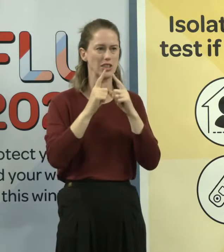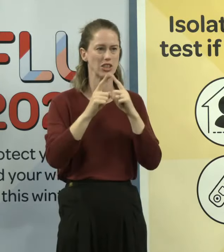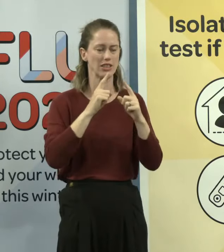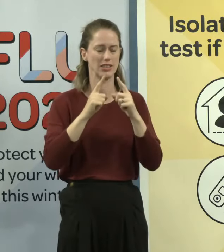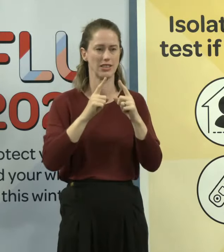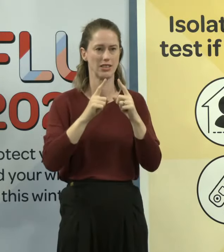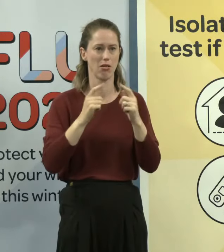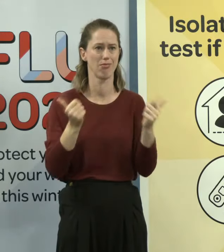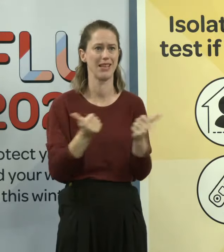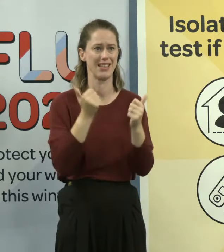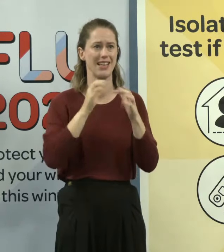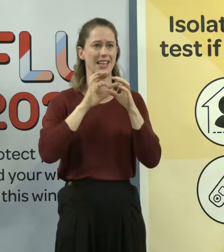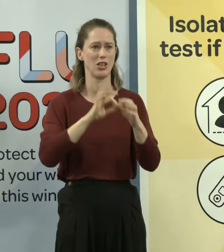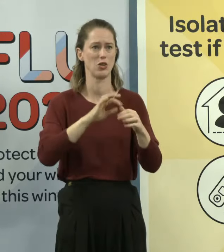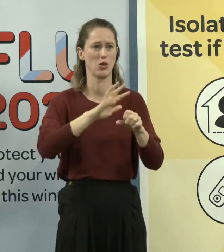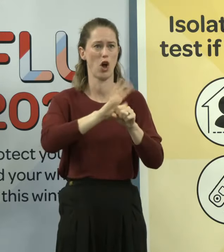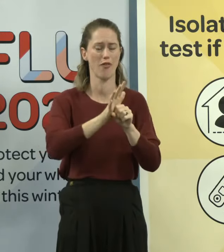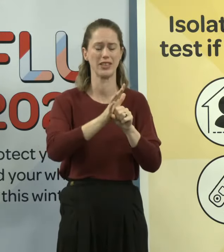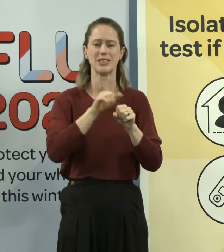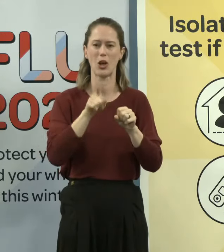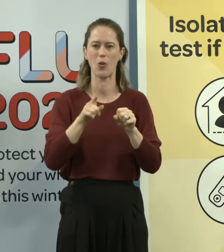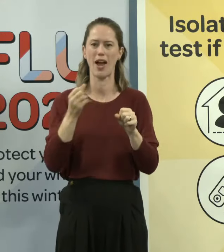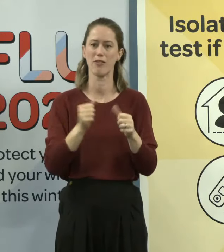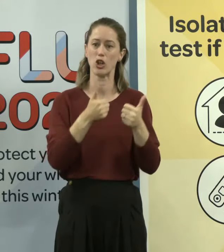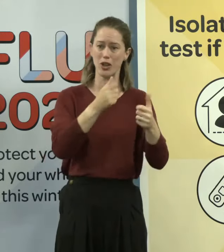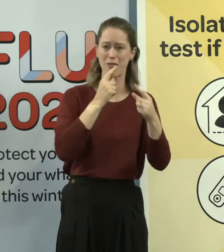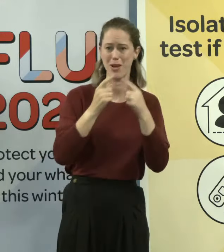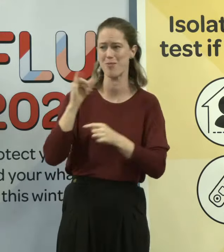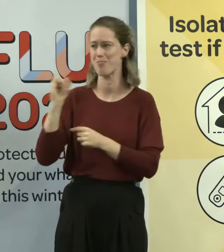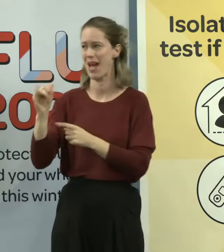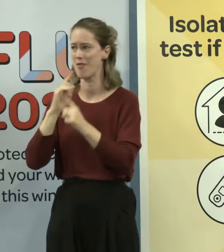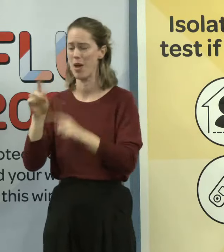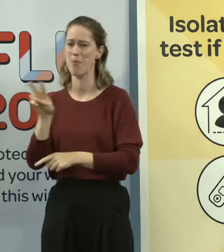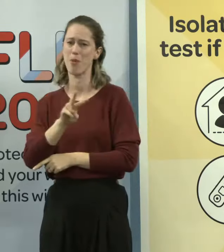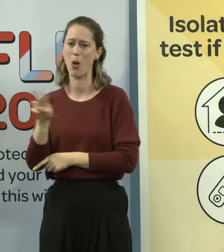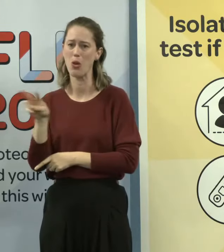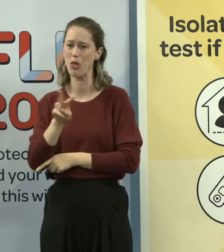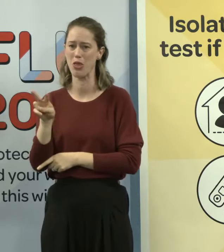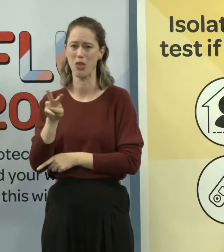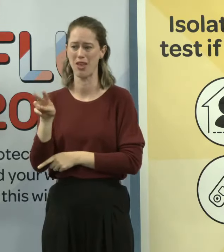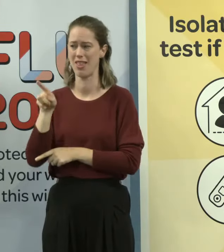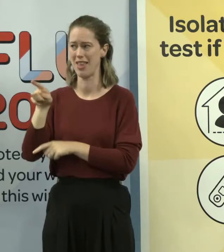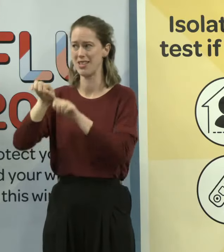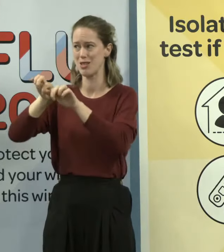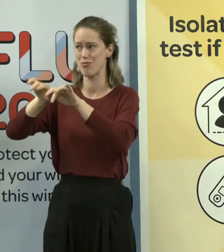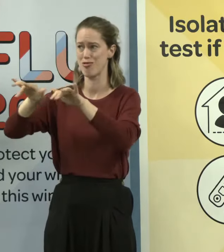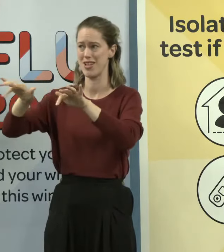mate urutaru. Kua piki ake ano